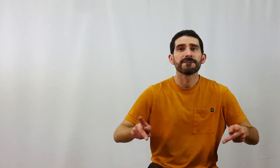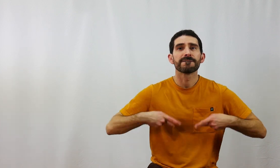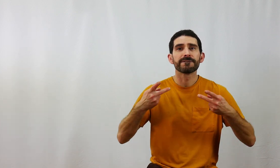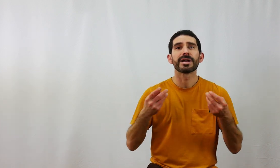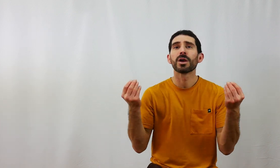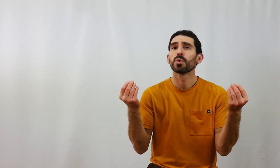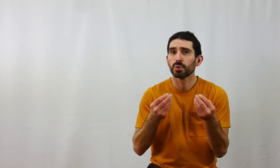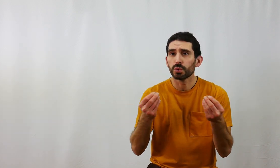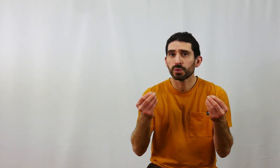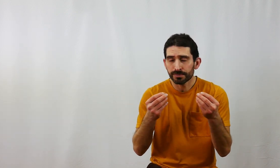Où vit-il ?